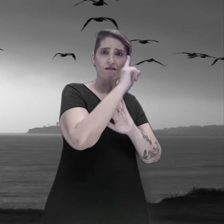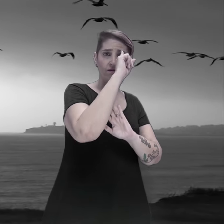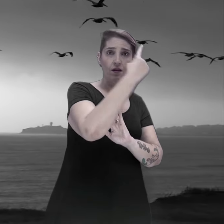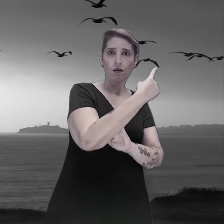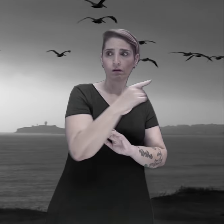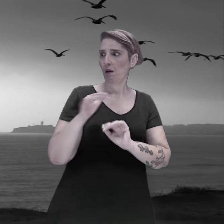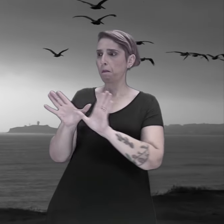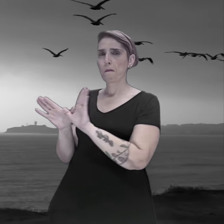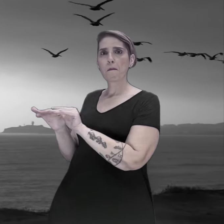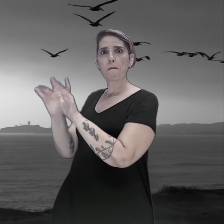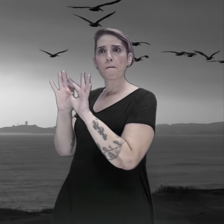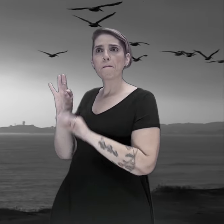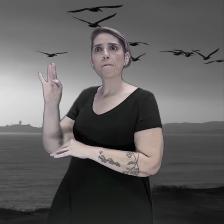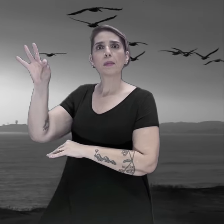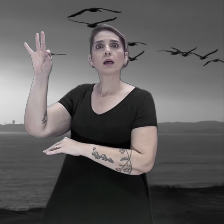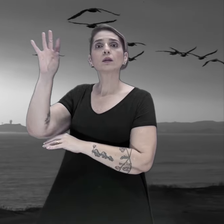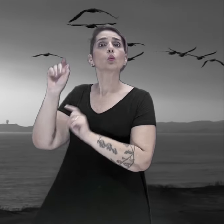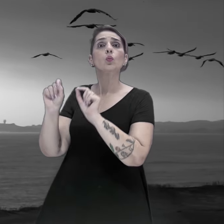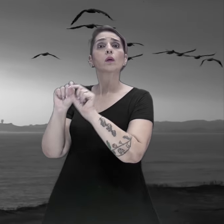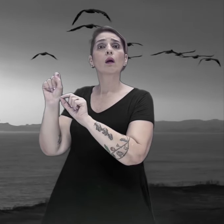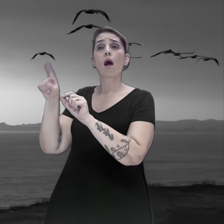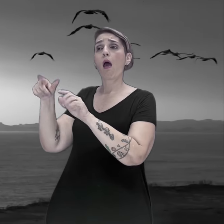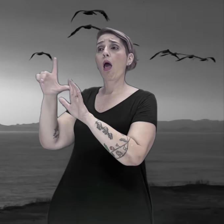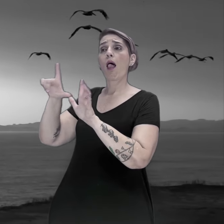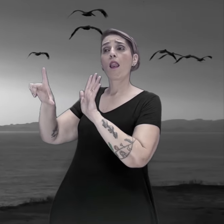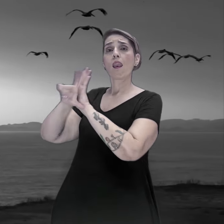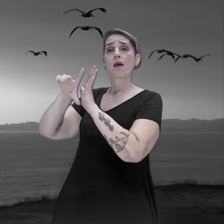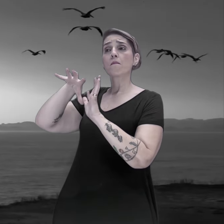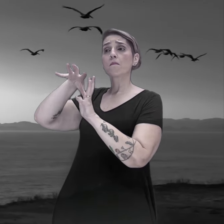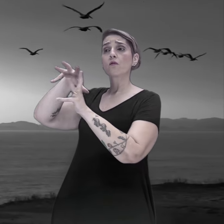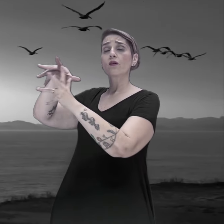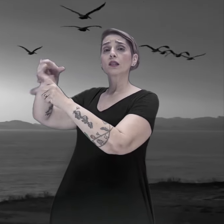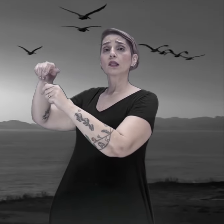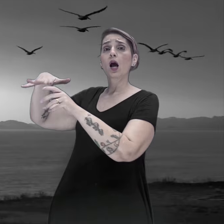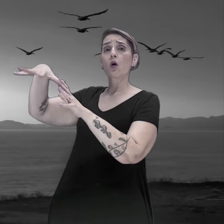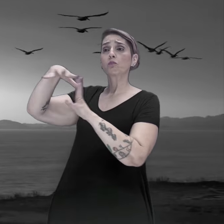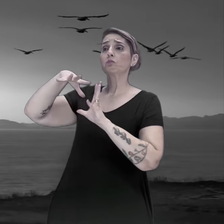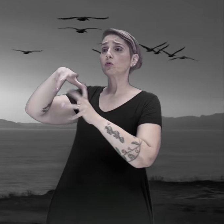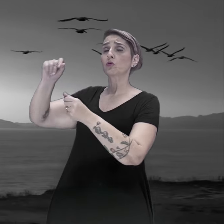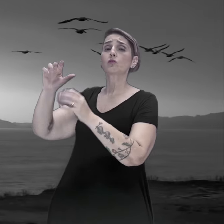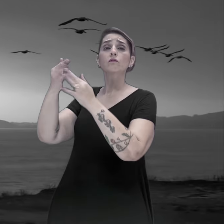o pássaro vive segundo a lei universal que faz girar os mundos.